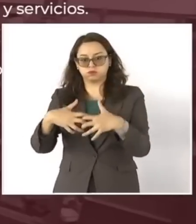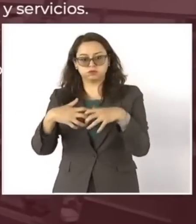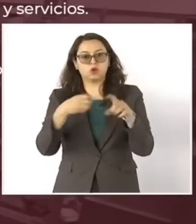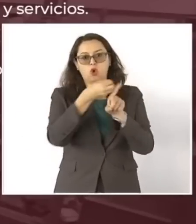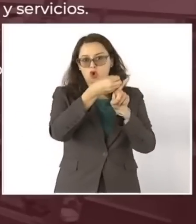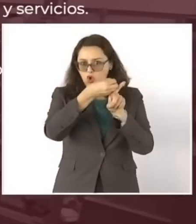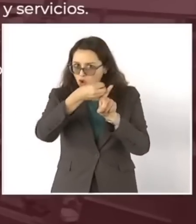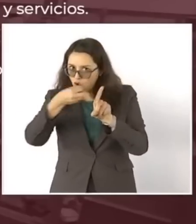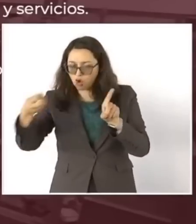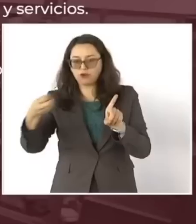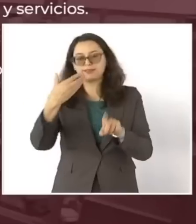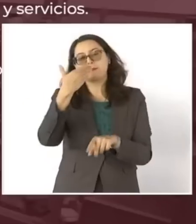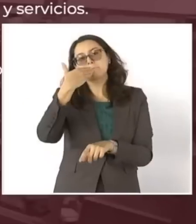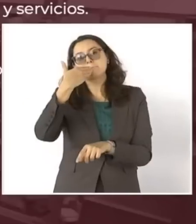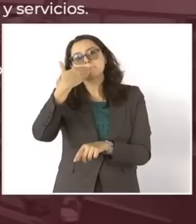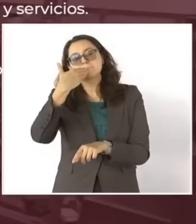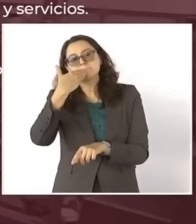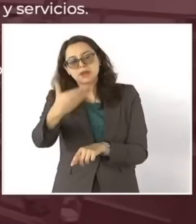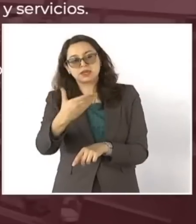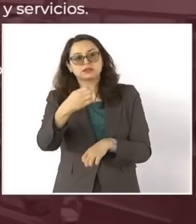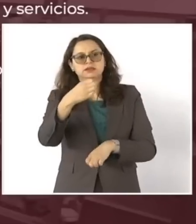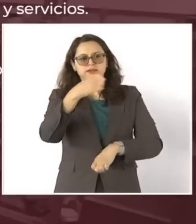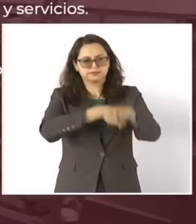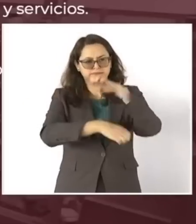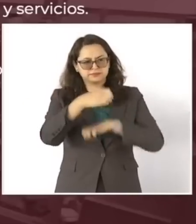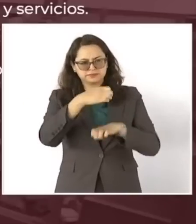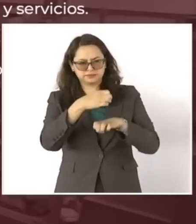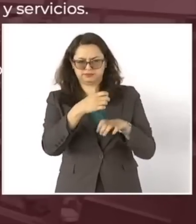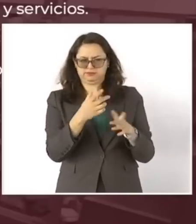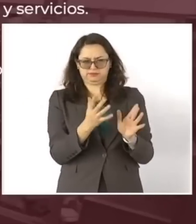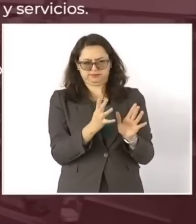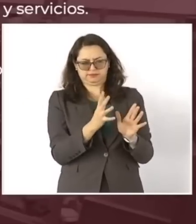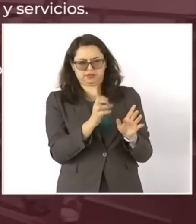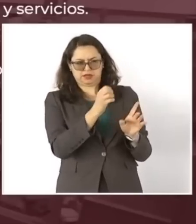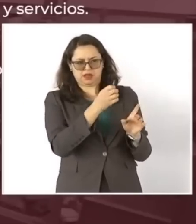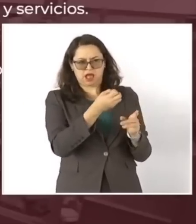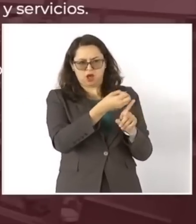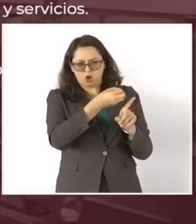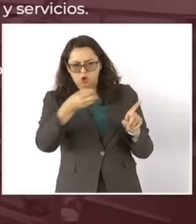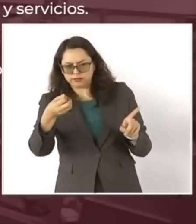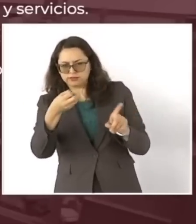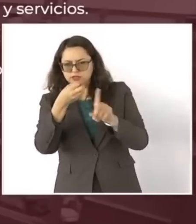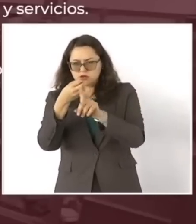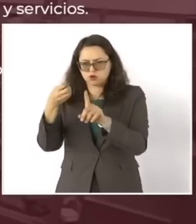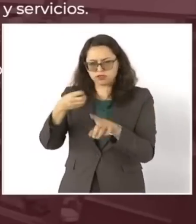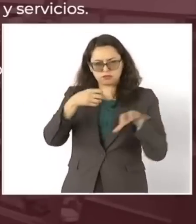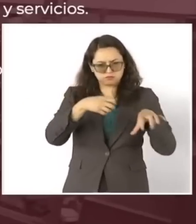promoviendo la relocalización de las empresas para el mercado regional Elevar el contenido